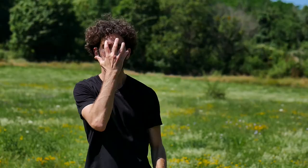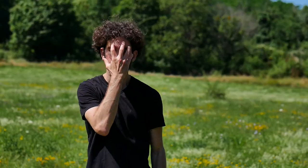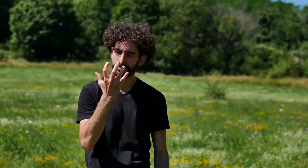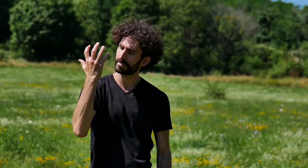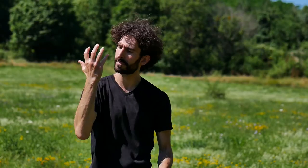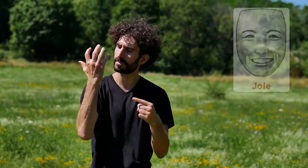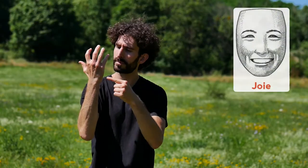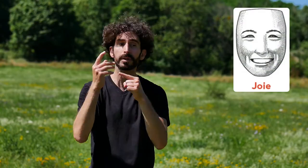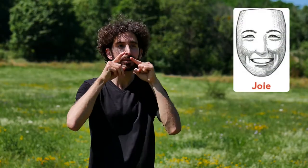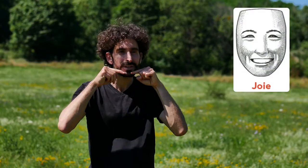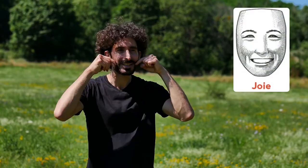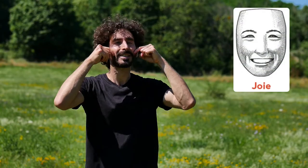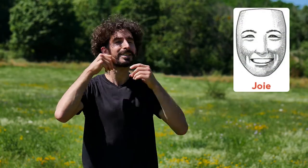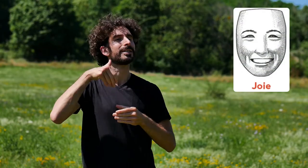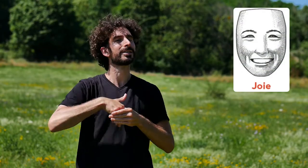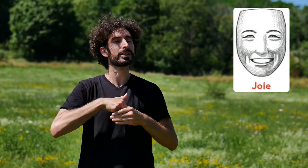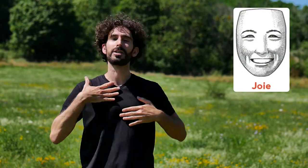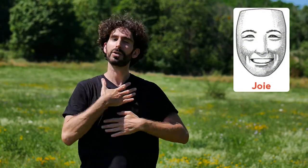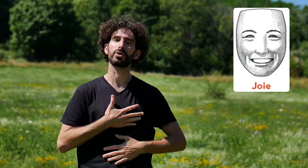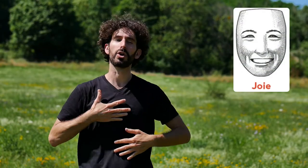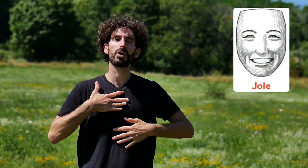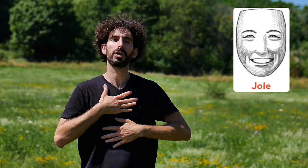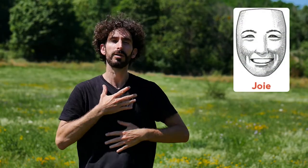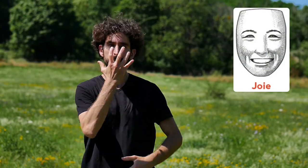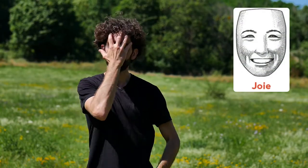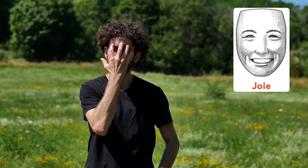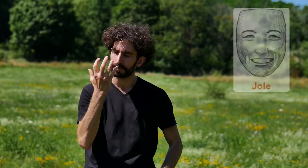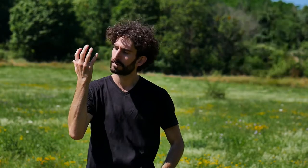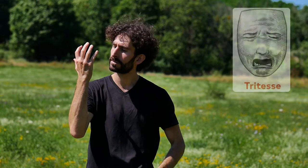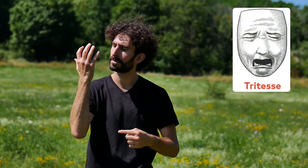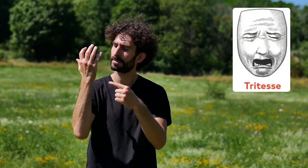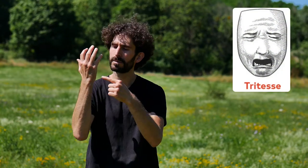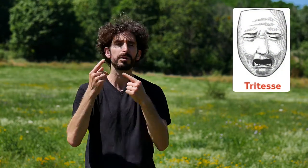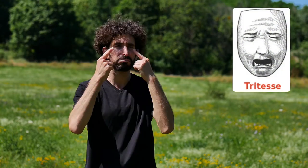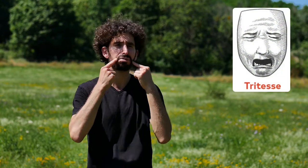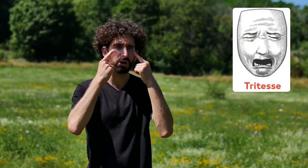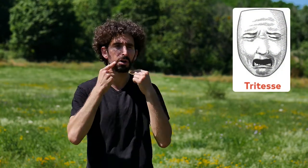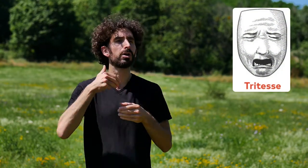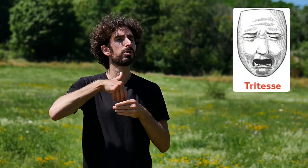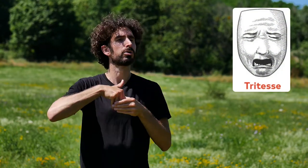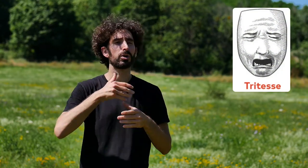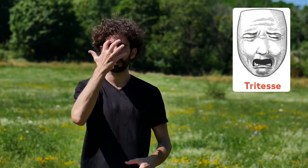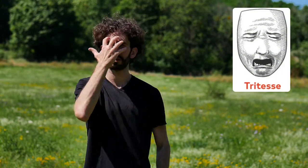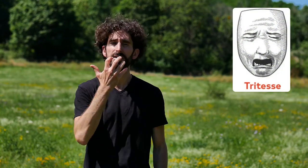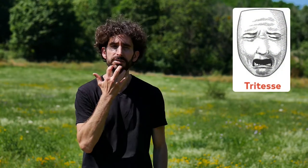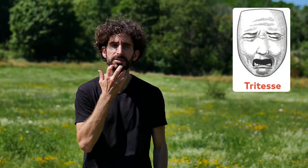Un visage joyeux, on se sent content. Un visage qui pleure, on se sent triste.